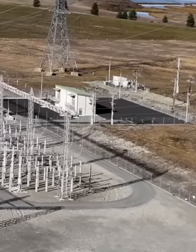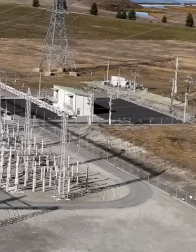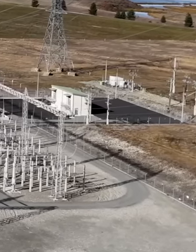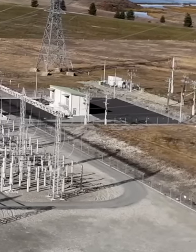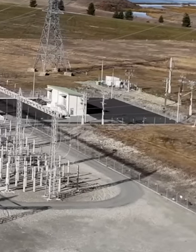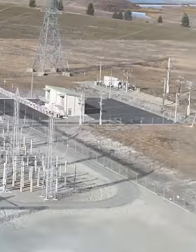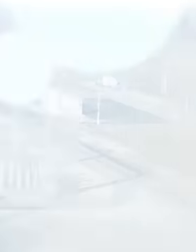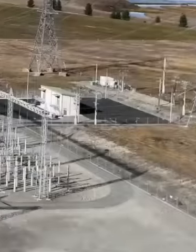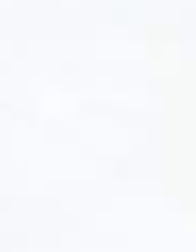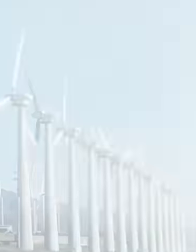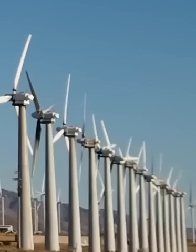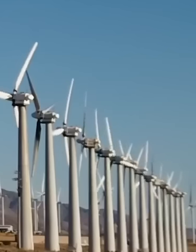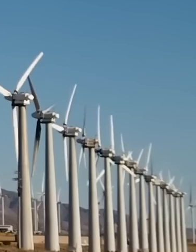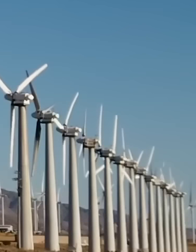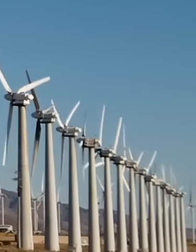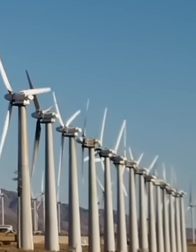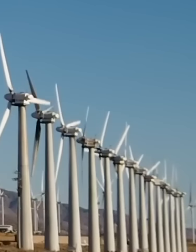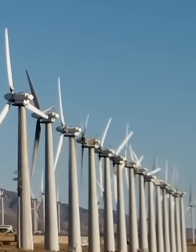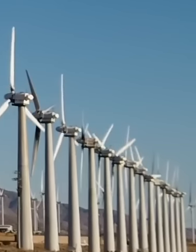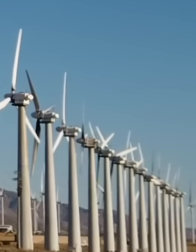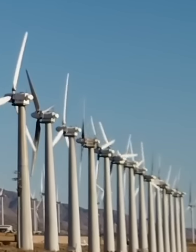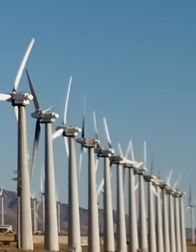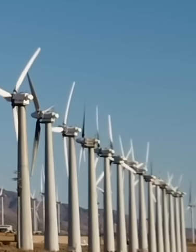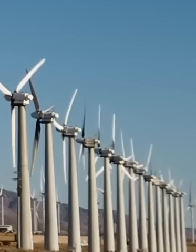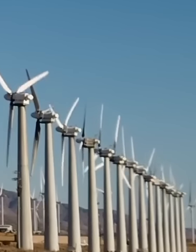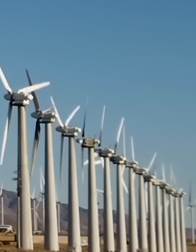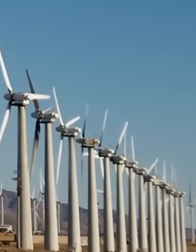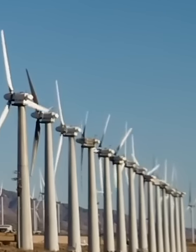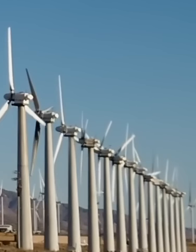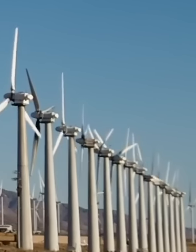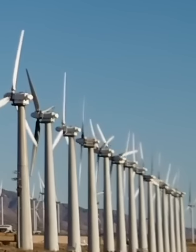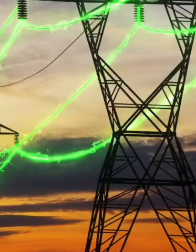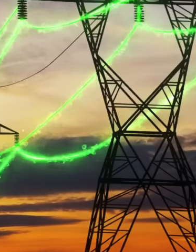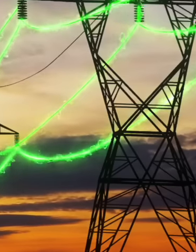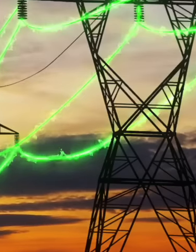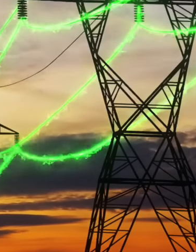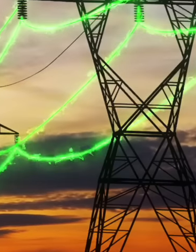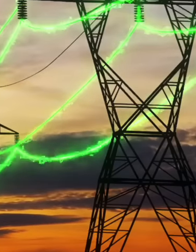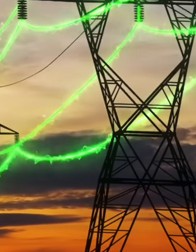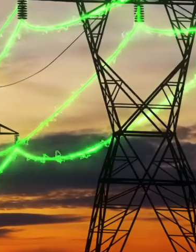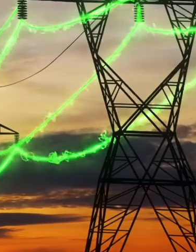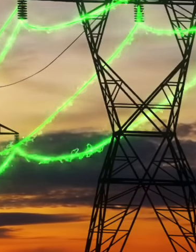y distribución e integración de energías limpias con proyectos clave como cinco nuevas centrales